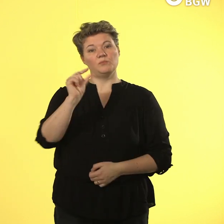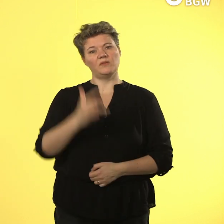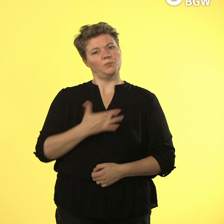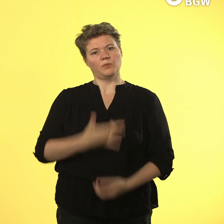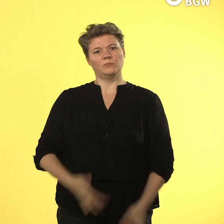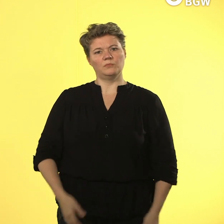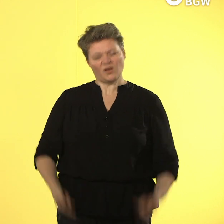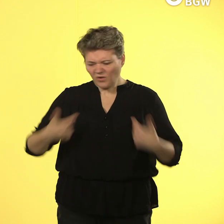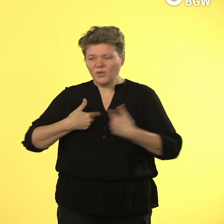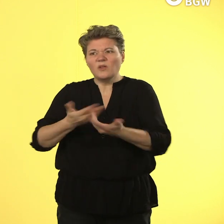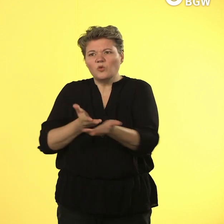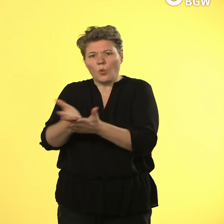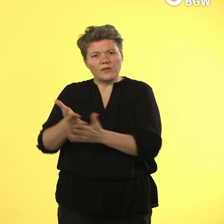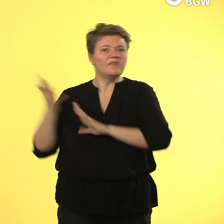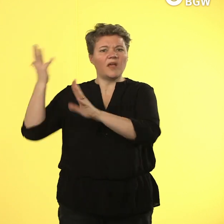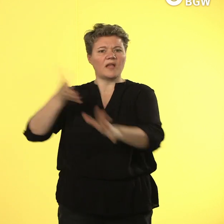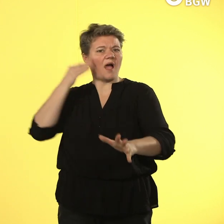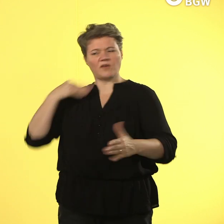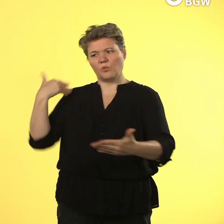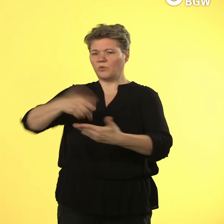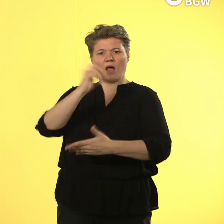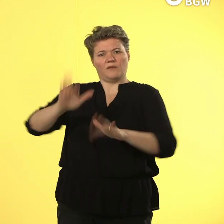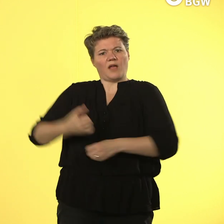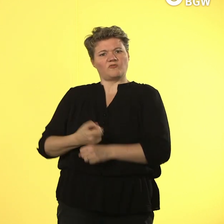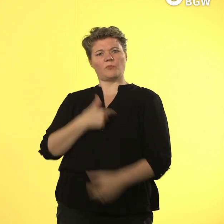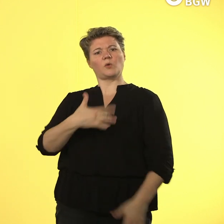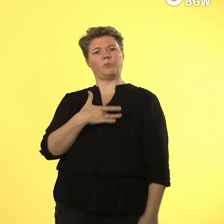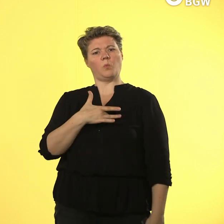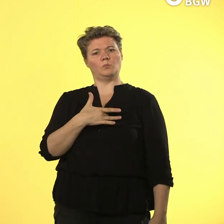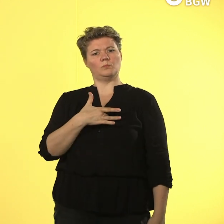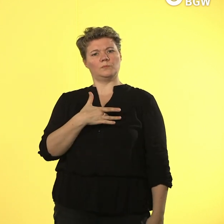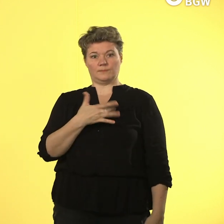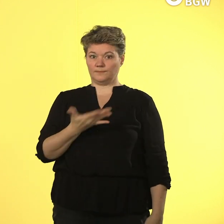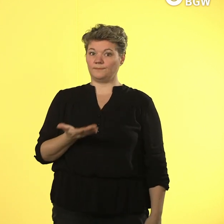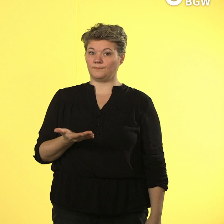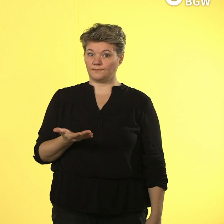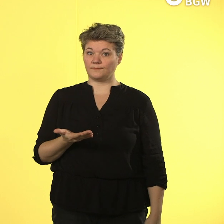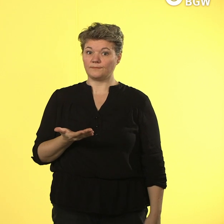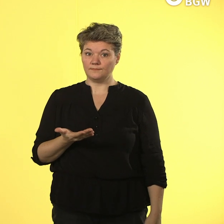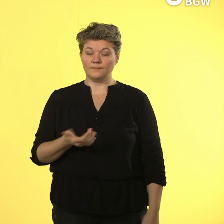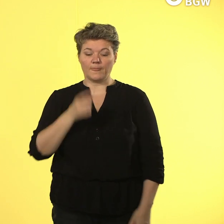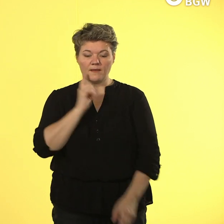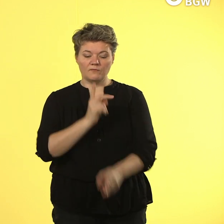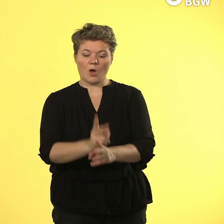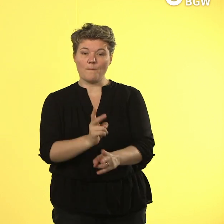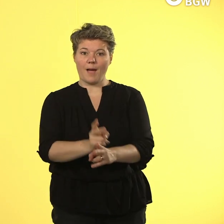Wir haben dann andere Dinge im Umgang mit Frau Meier, die ein großes Problem sind. Der Daniel Kahneman hat ja, sein großer Verdienst,